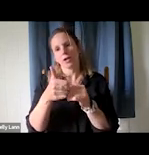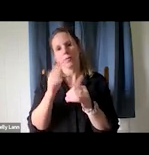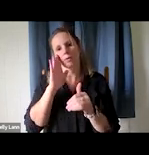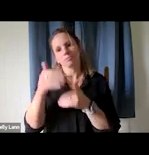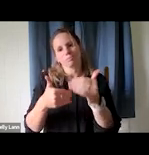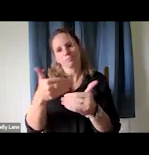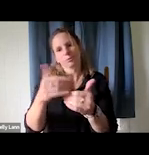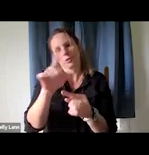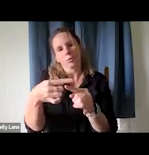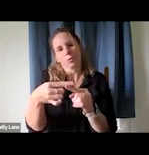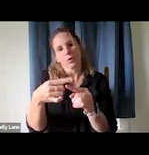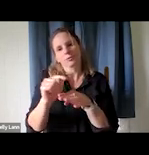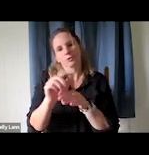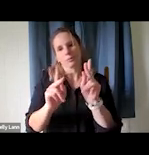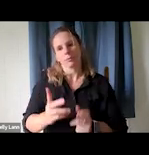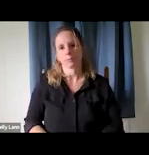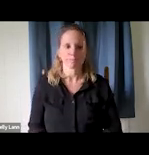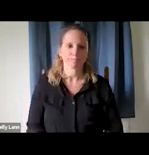en la adjudicación de las reclamaciones.